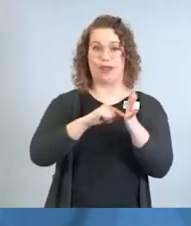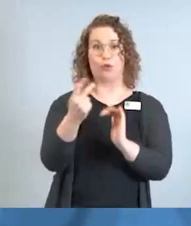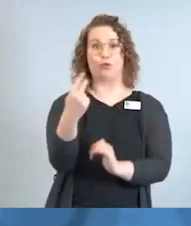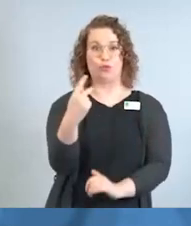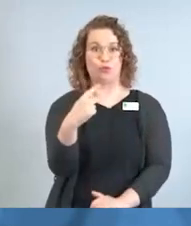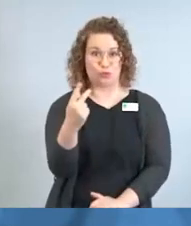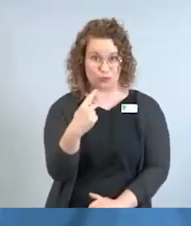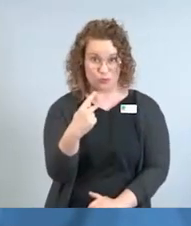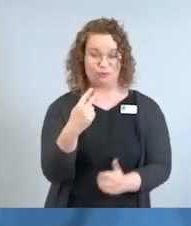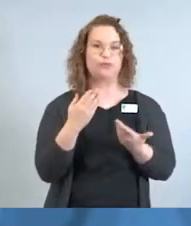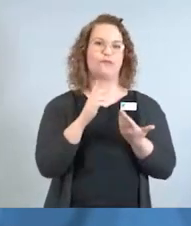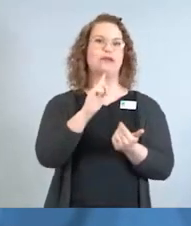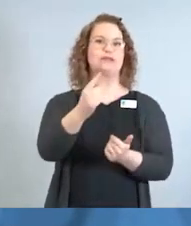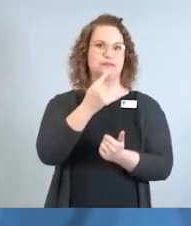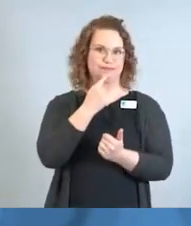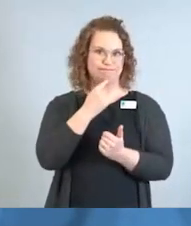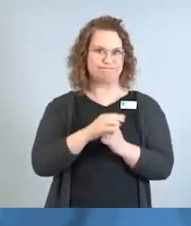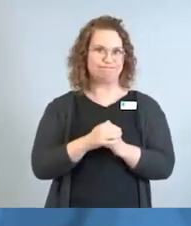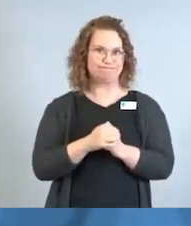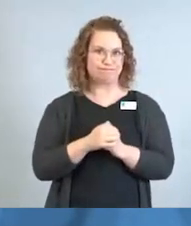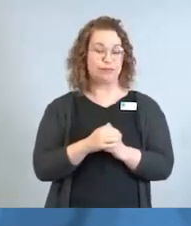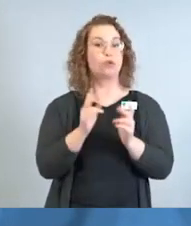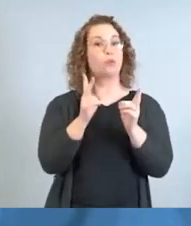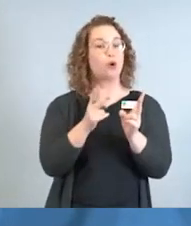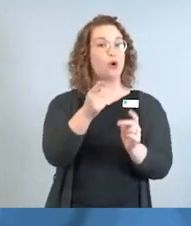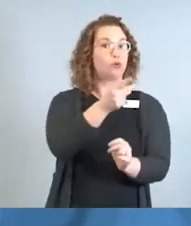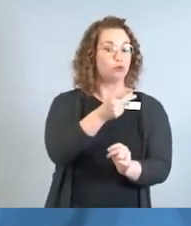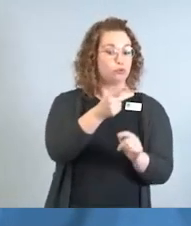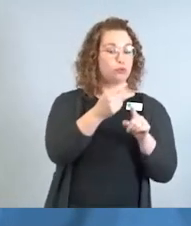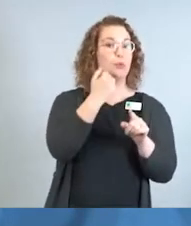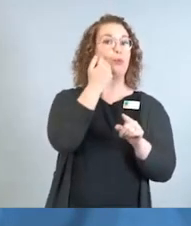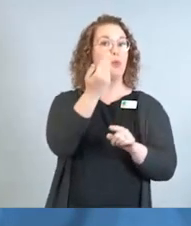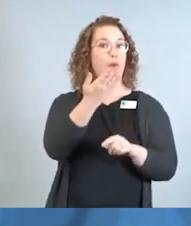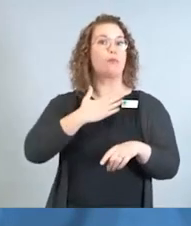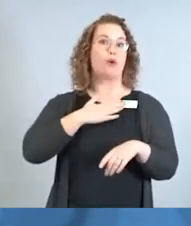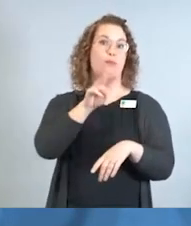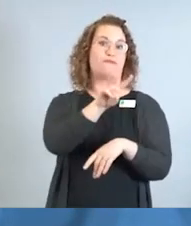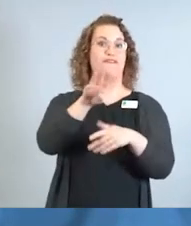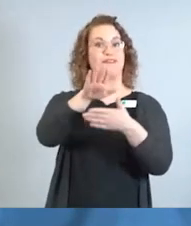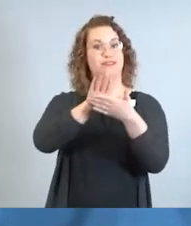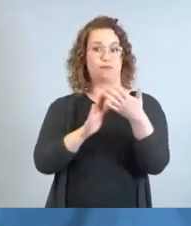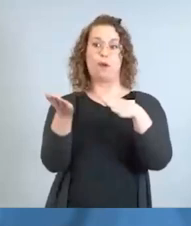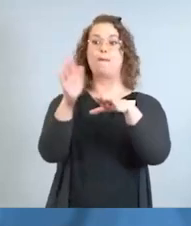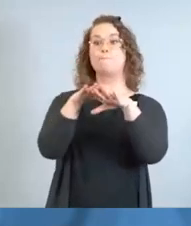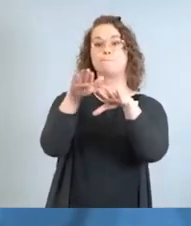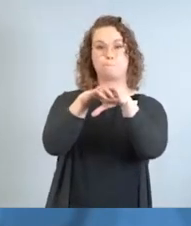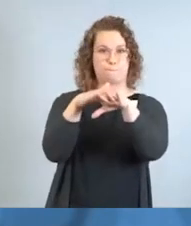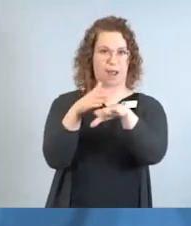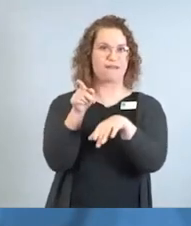Lisäksi hyödynnämme kysymyksiä, kun päivitämme verkkosivuillemme tietoa koronarokotteista ja rokotuksista.